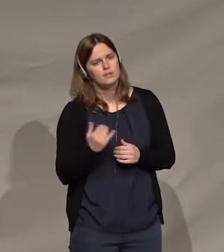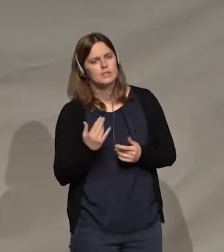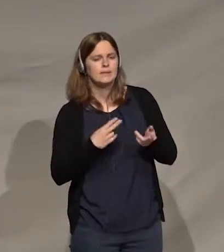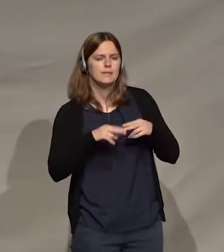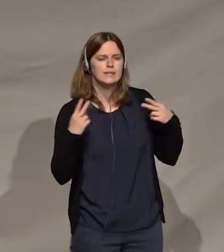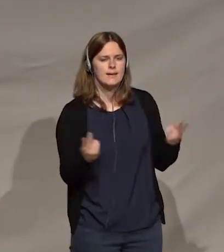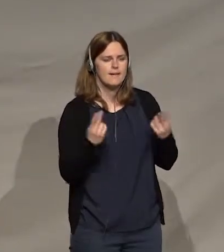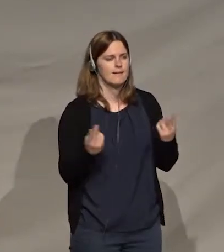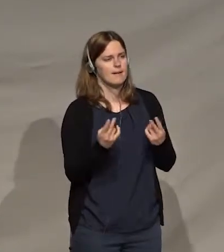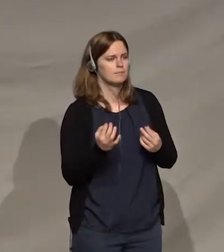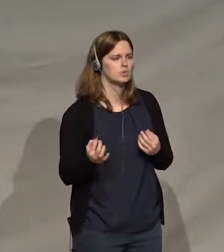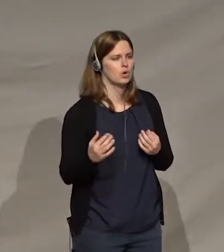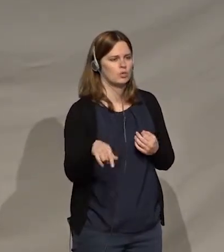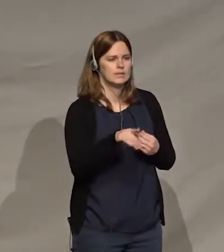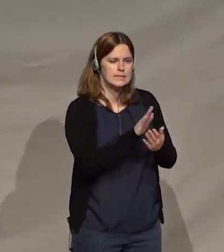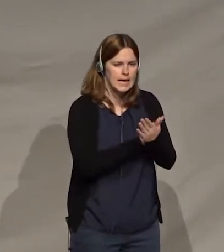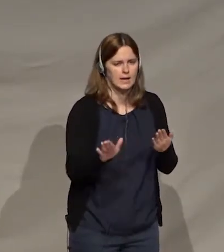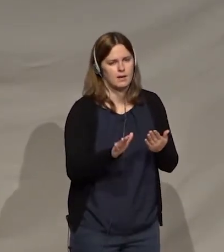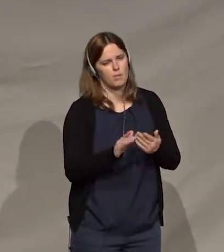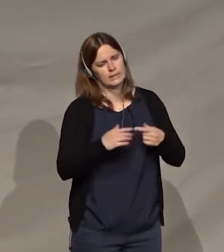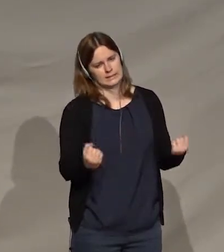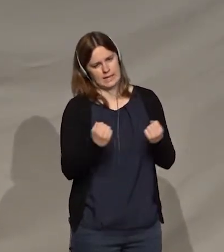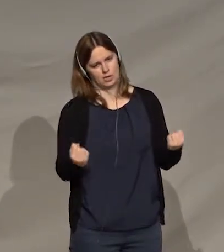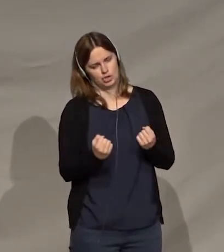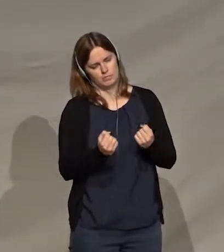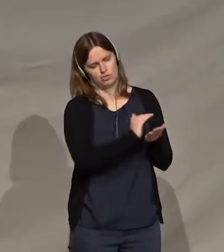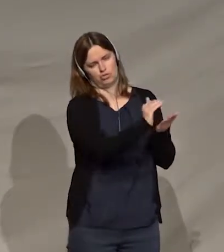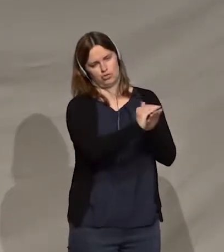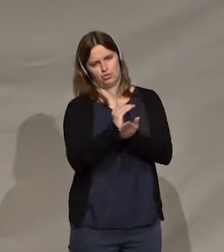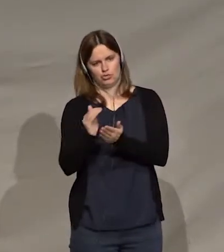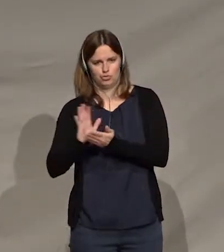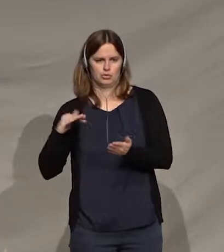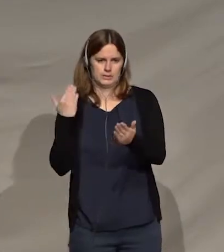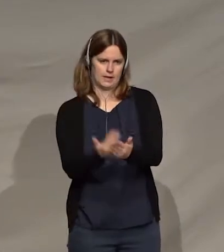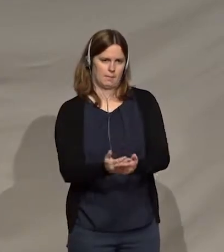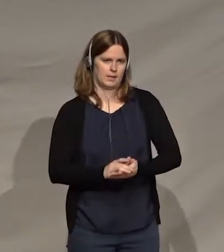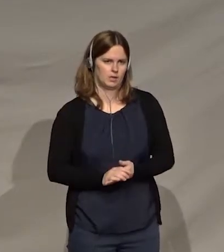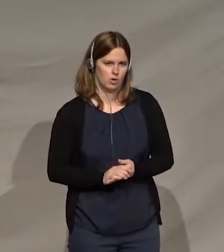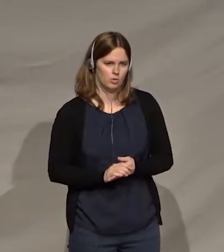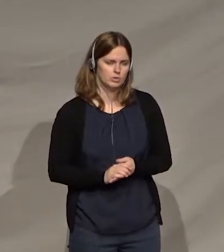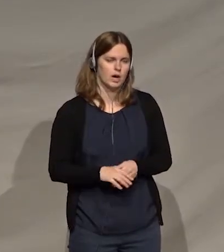Takže naši uživatelé mají různé podoby. Hlavními uživateli budou asi osoby s postižením.